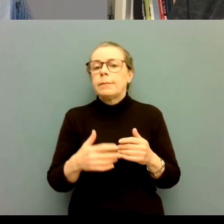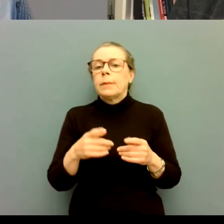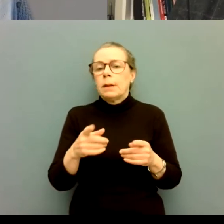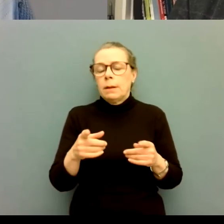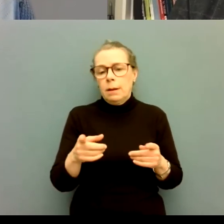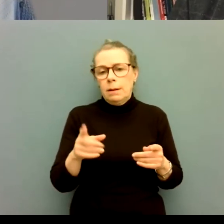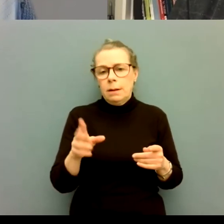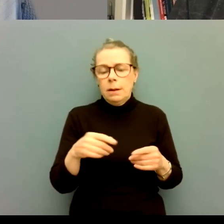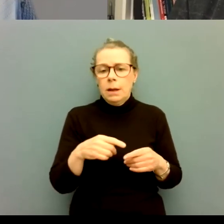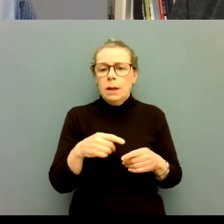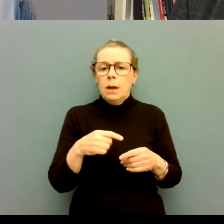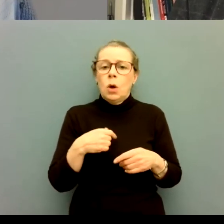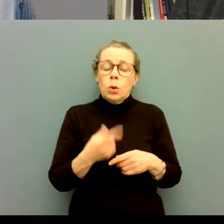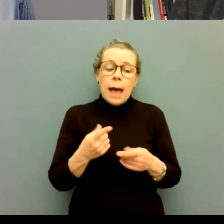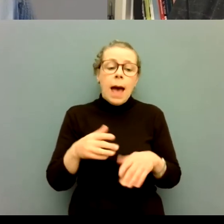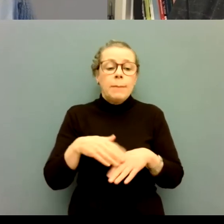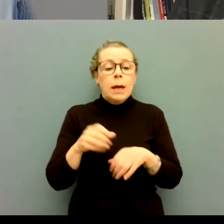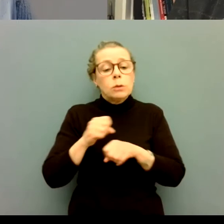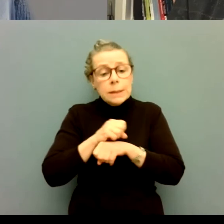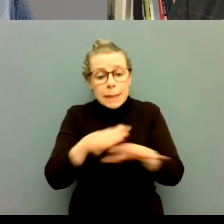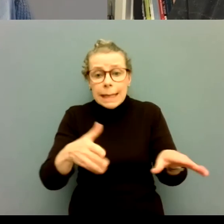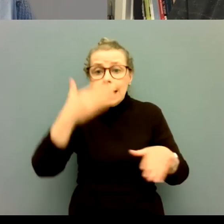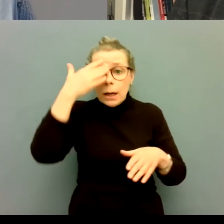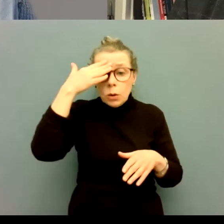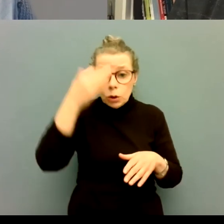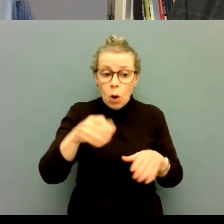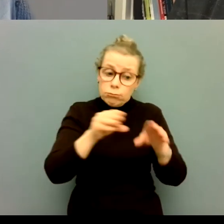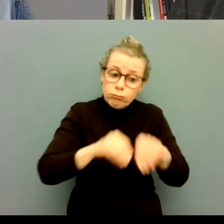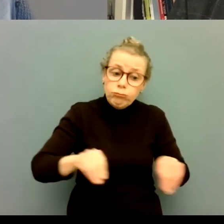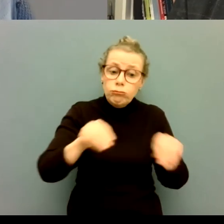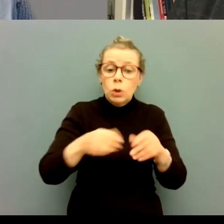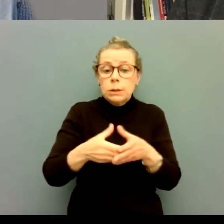Det här med att sprida kunskaper och samarbeta med civilsamhället-